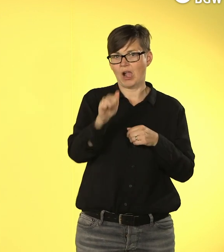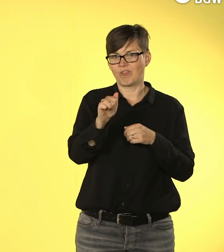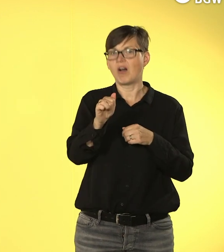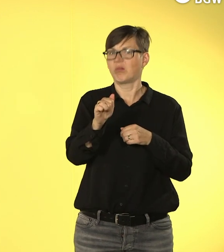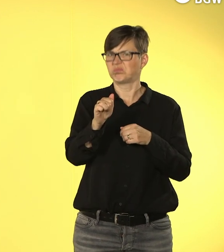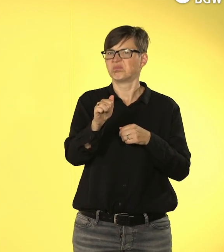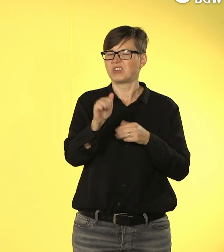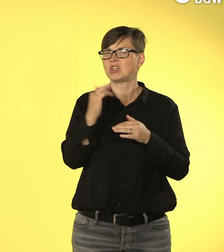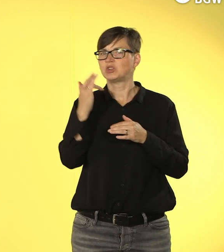Wir haben es erlebt.